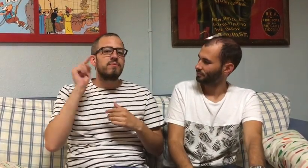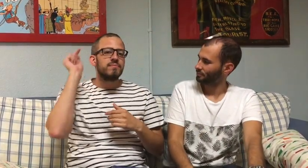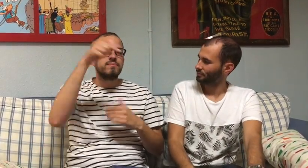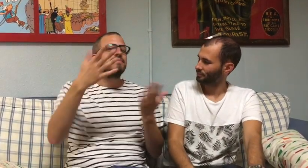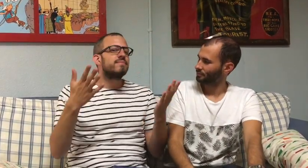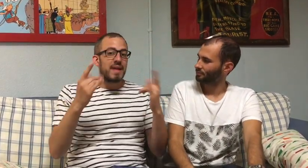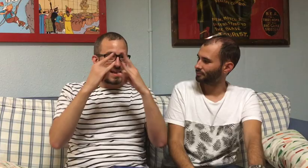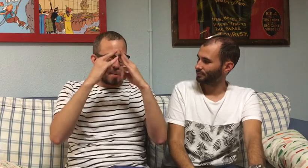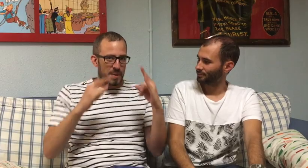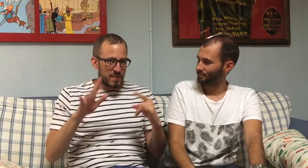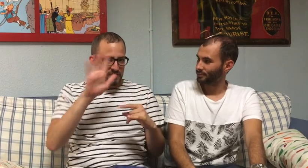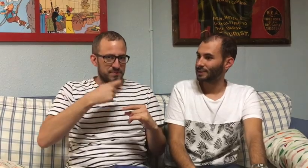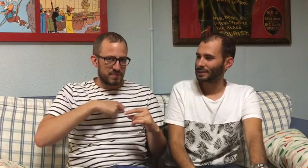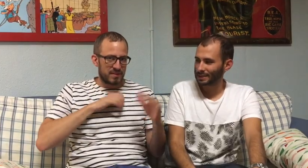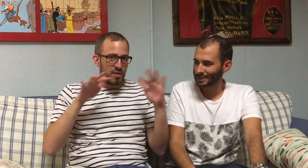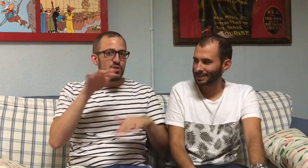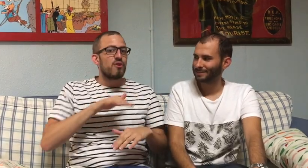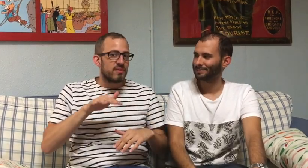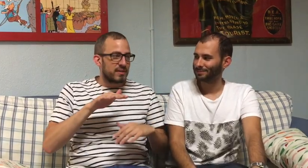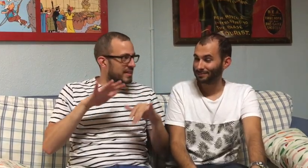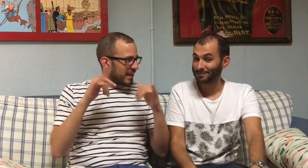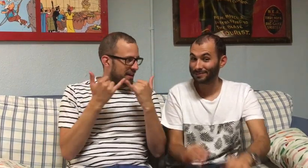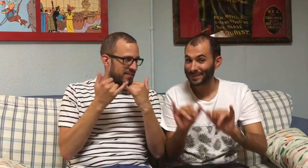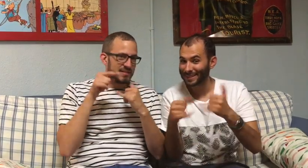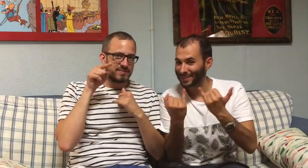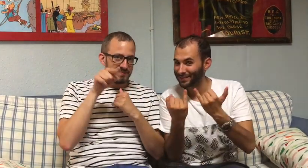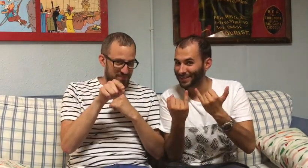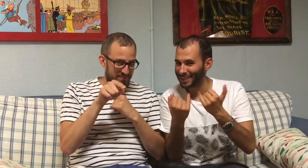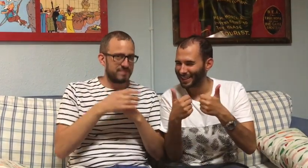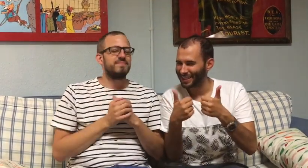El más próximo es el X Campamento Estatal de la Juventud Sorda (CEJS), que se celebrará en Tenerife.